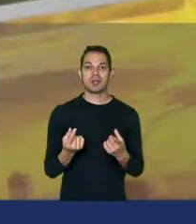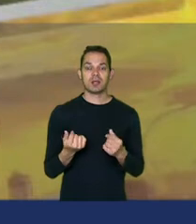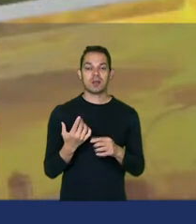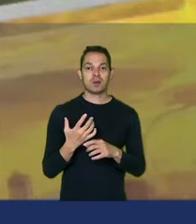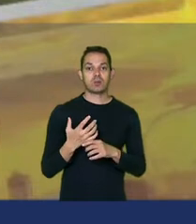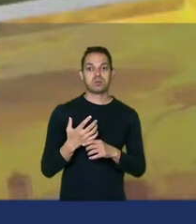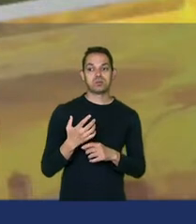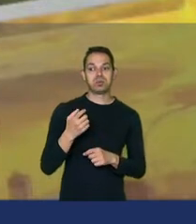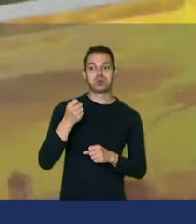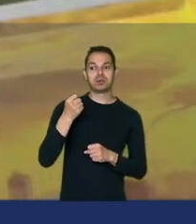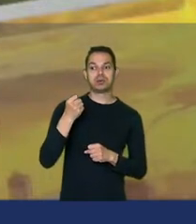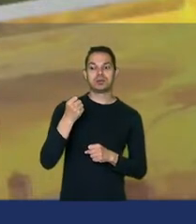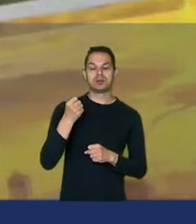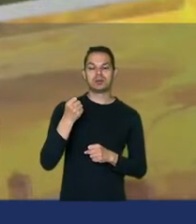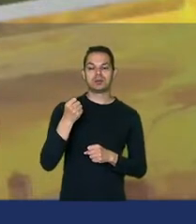PASSADO . ESSE É UM LUCRO RETIRADO DO BOLSO SOFRIDO DO